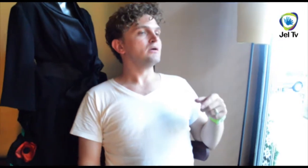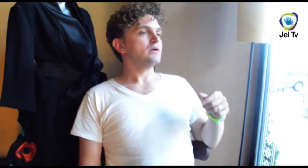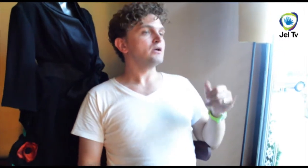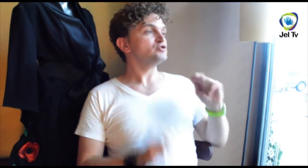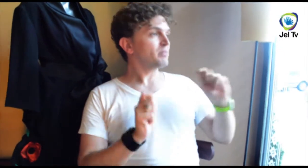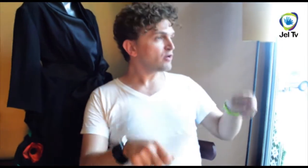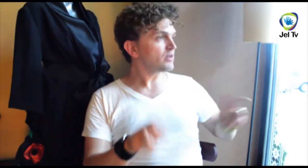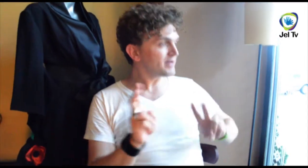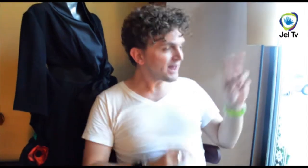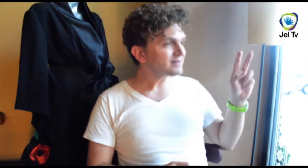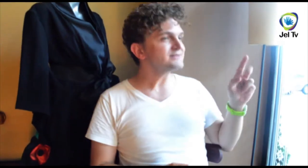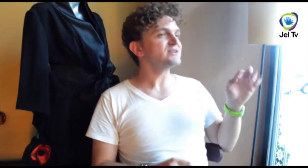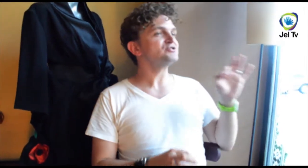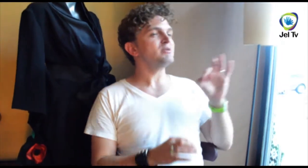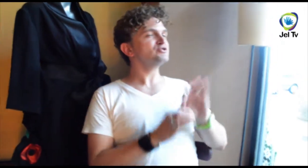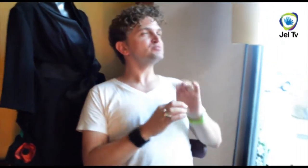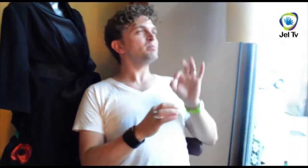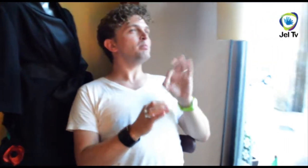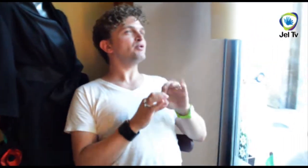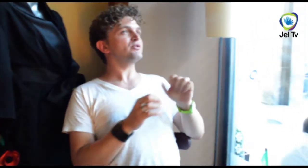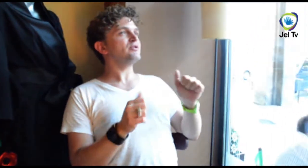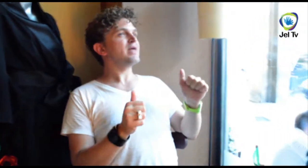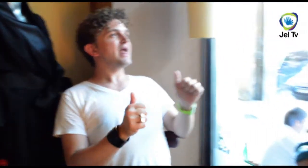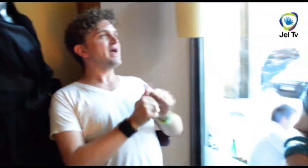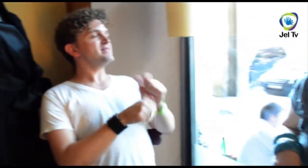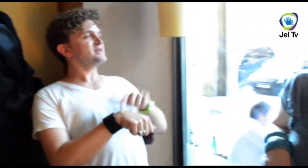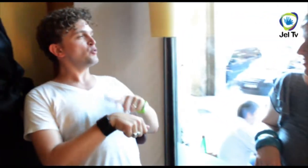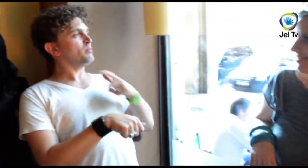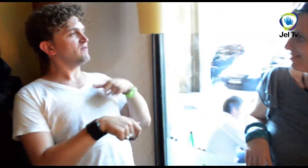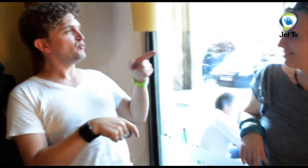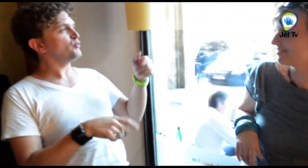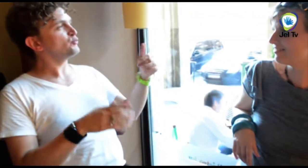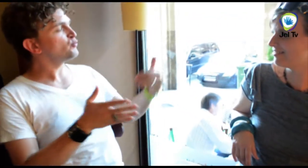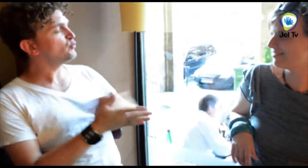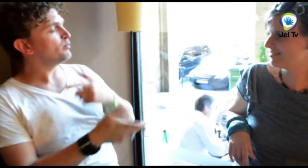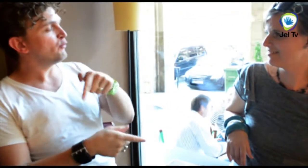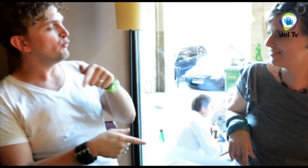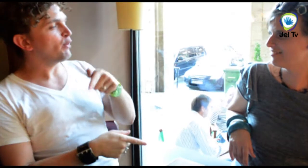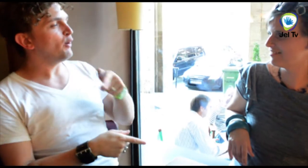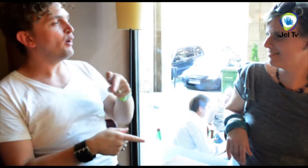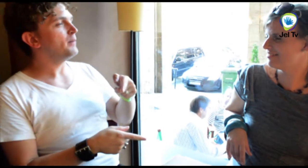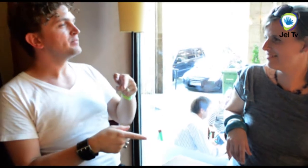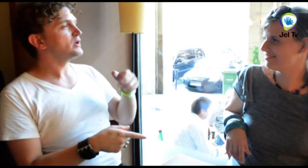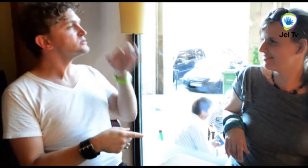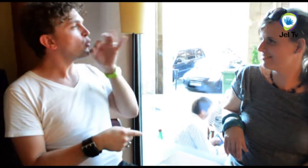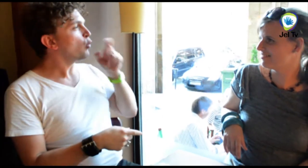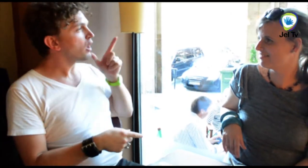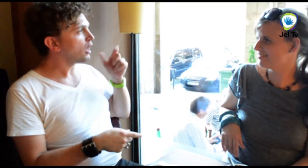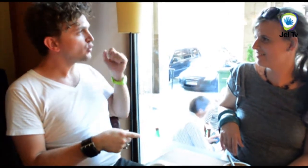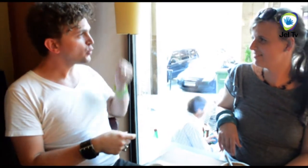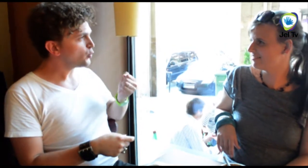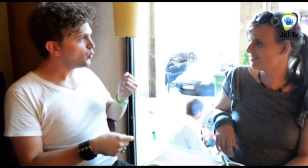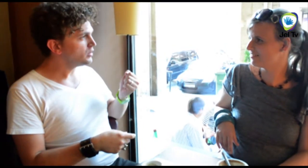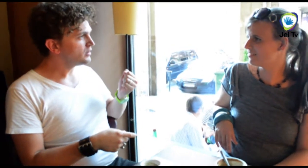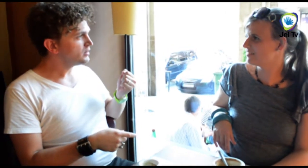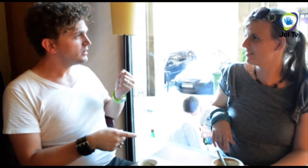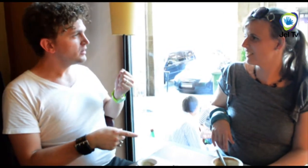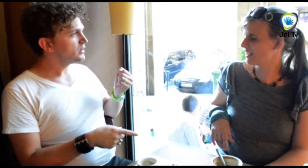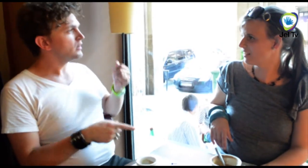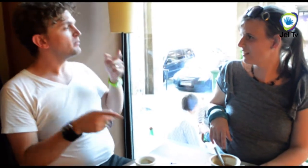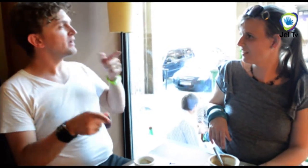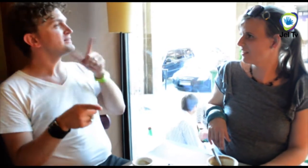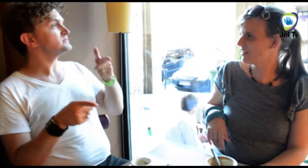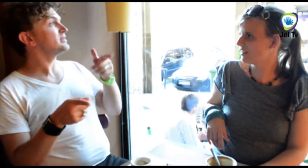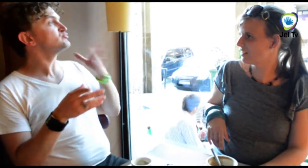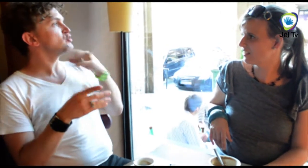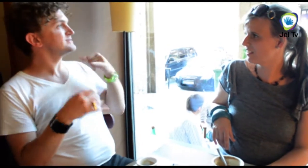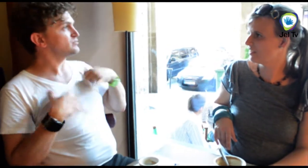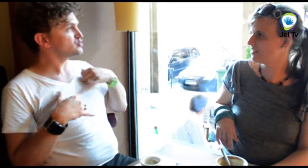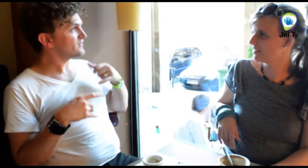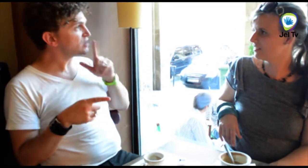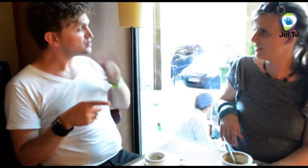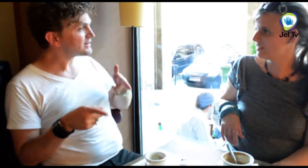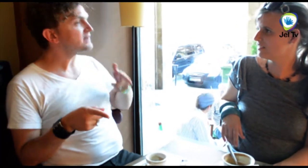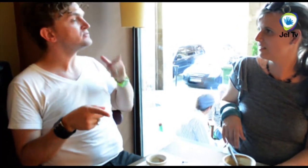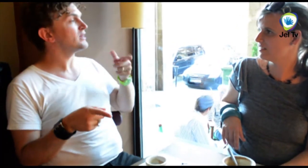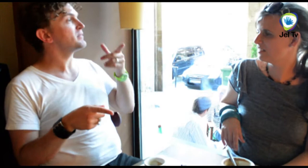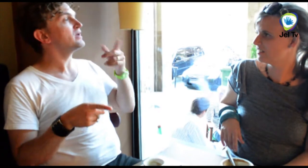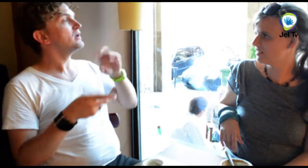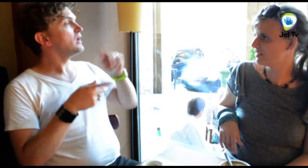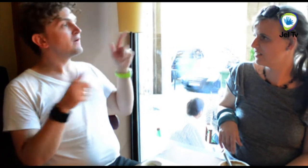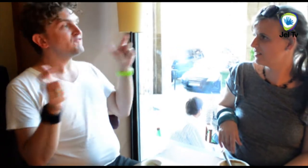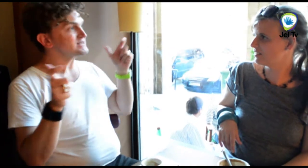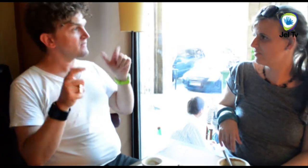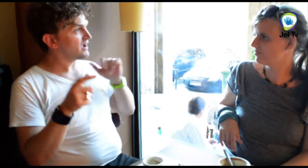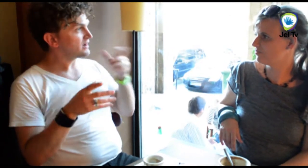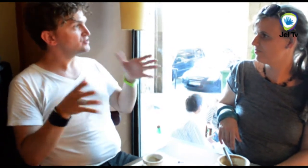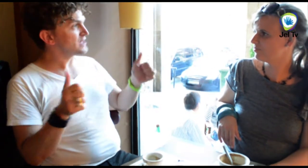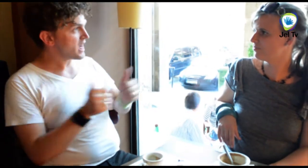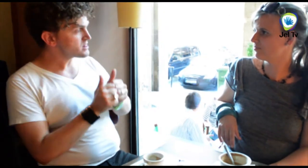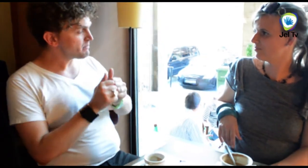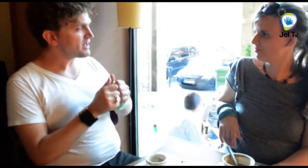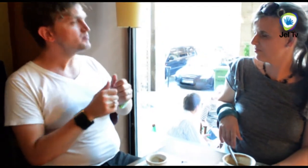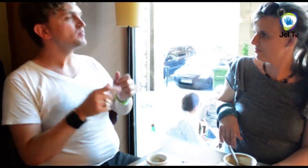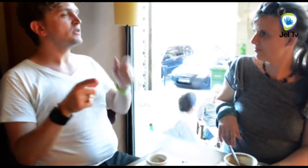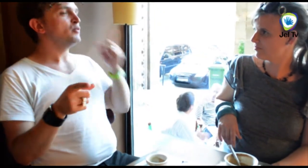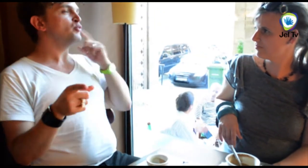Beadtam a jelentkezési lapot és pont egyszerre egy időben újra kaptam felhívást az Orlando-i szépségverseny és fesztiválra.